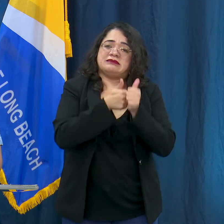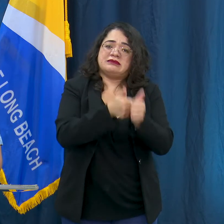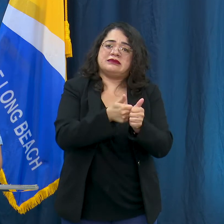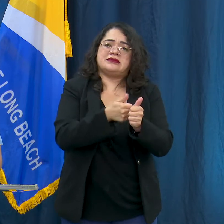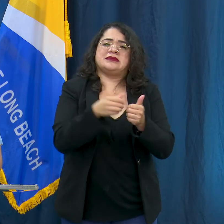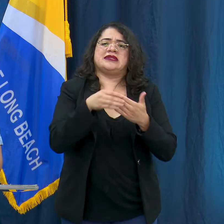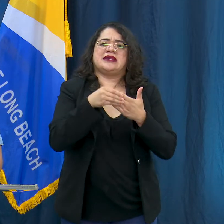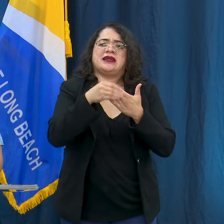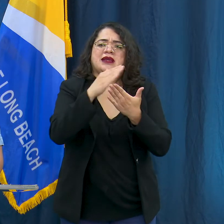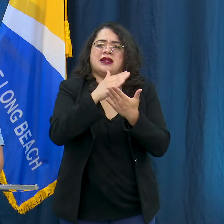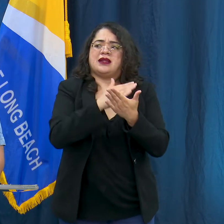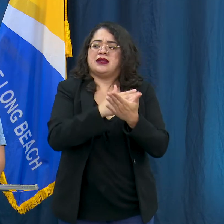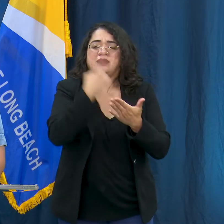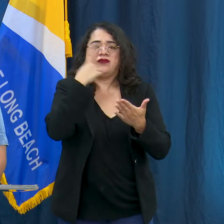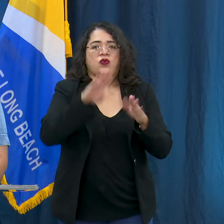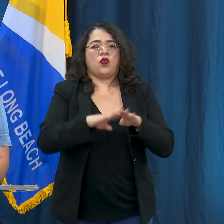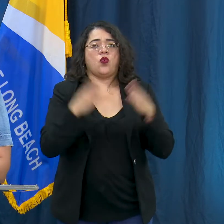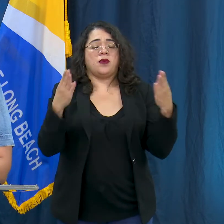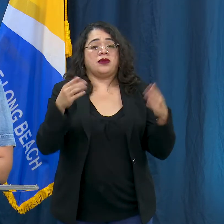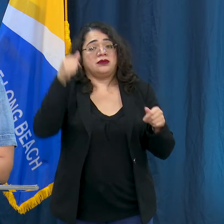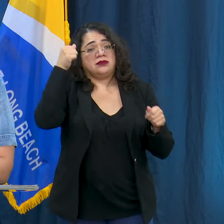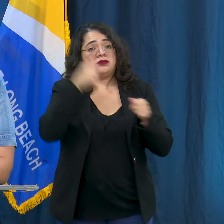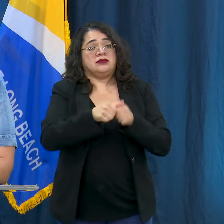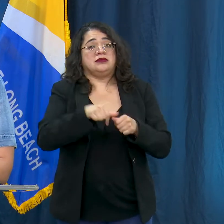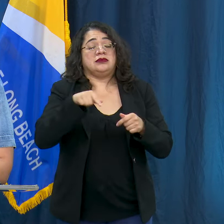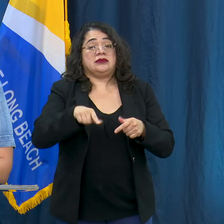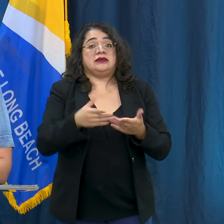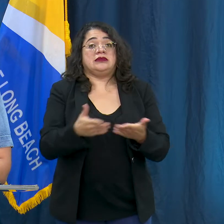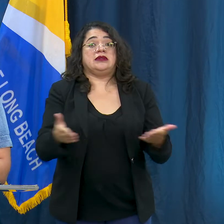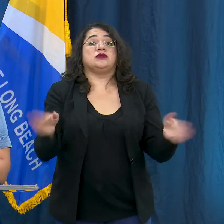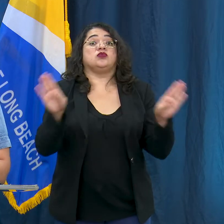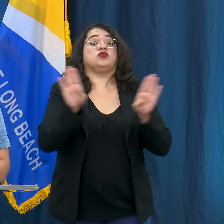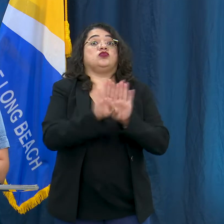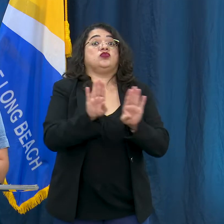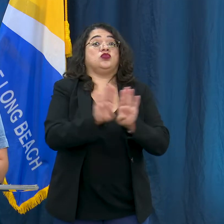Apsara lara / Tura recuerden que estas cosas sein cerrado en la manera en para